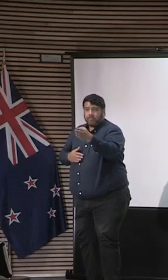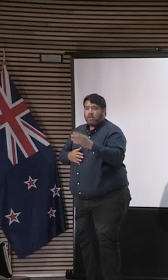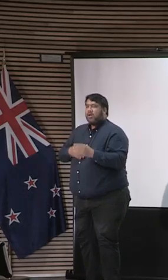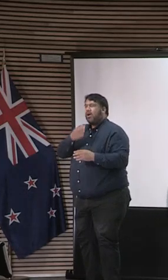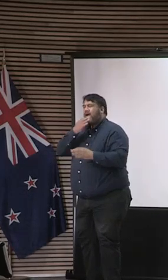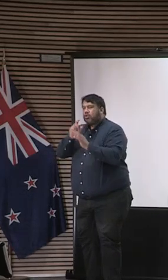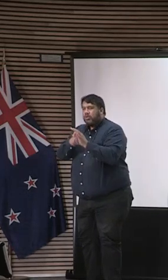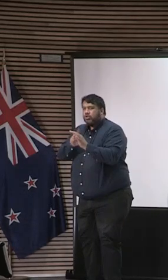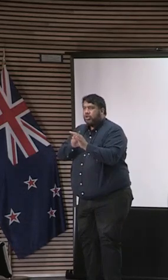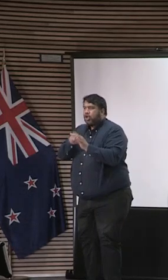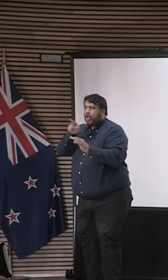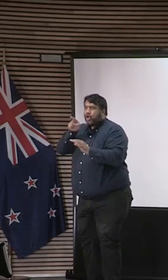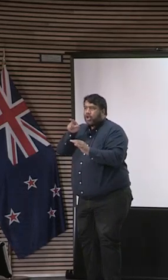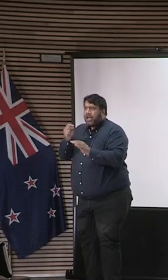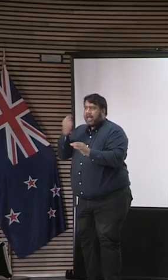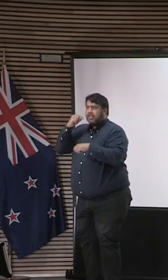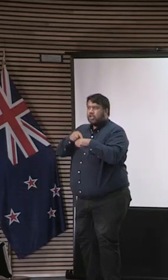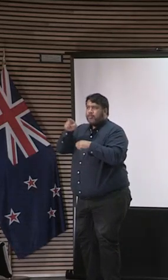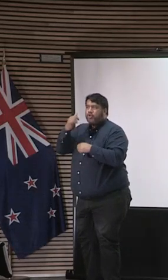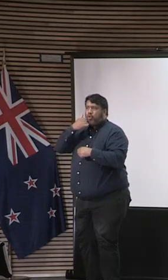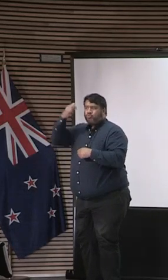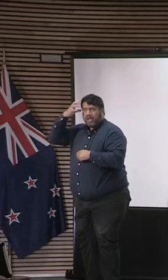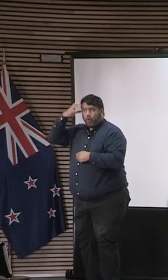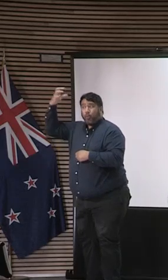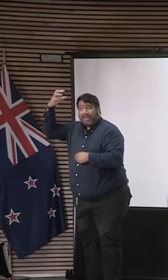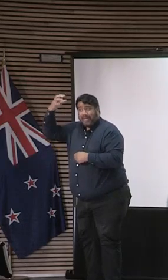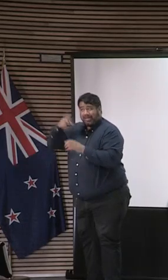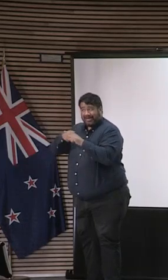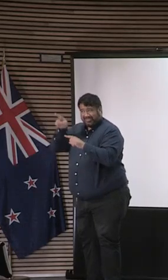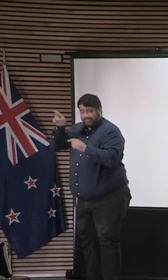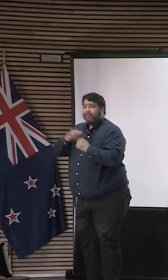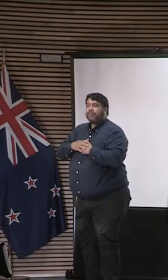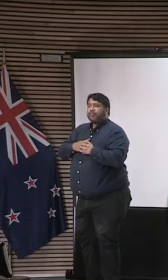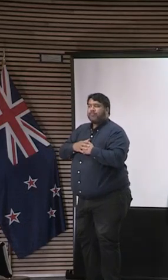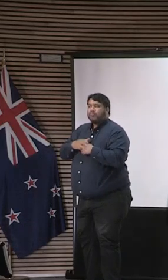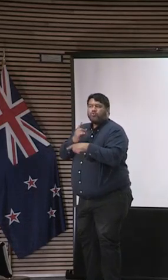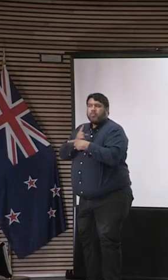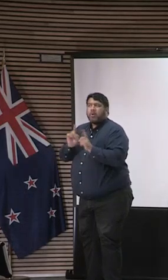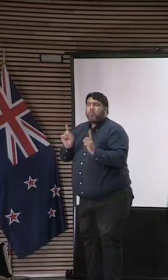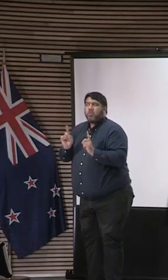e taatau, mai i nga Apiha o tenei ata, kua hono taaputa atu ratou, ka korerotia mai ki ahau, me te tari o te whakahaere kia pai ai te maarama ki o raatau kawenga, a ka whakahaerehia e raatau o raatau hokohoko tonu